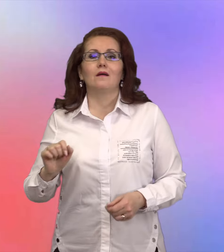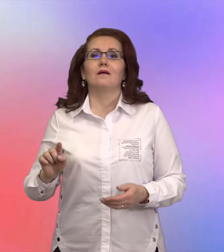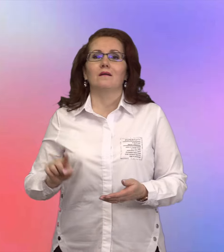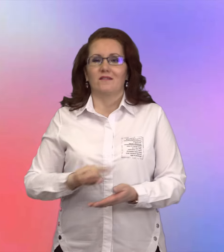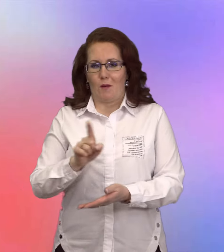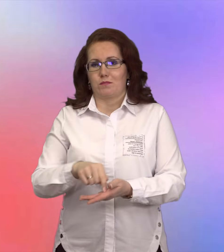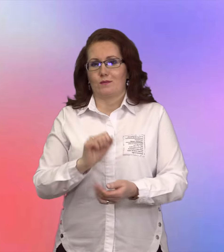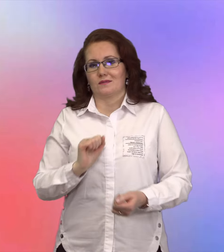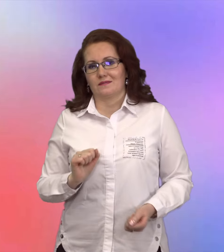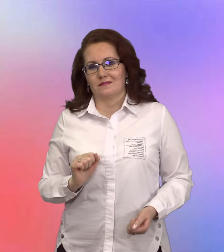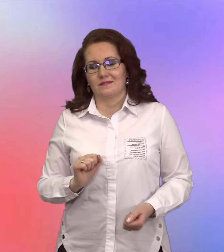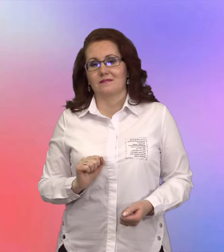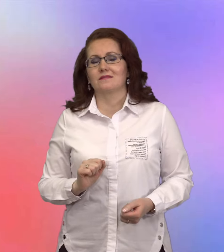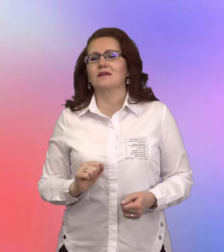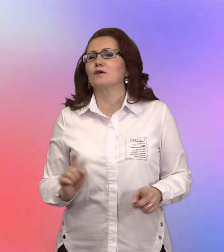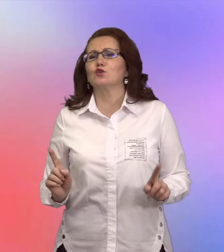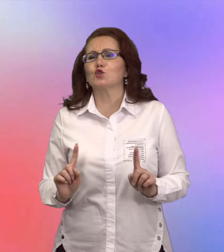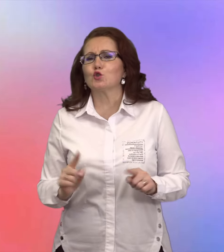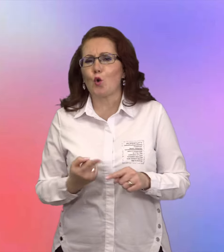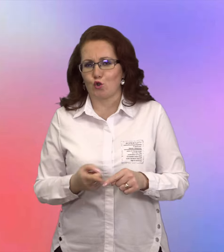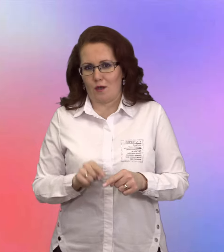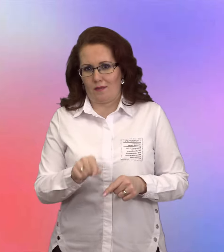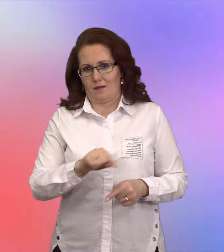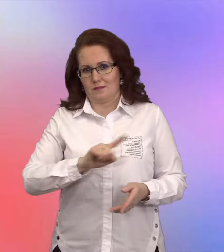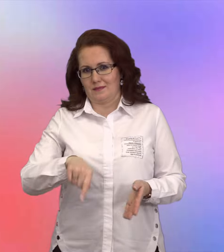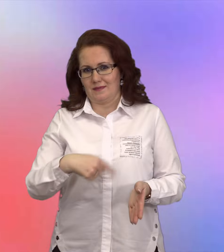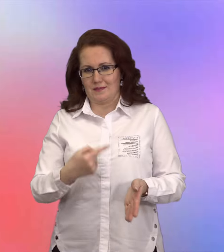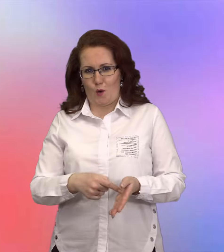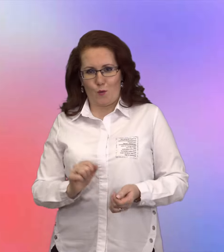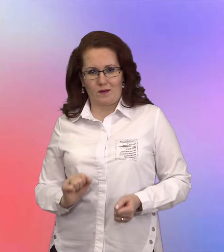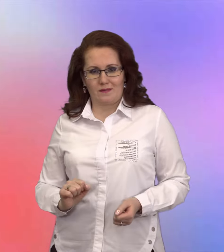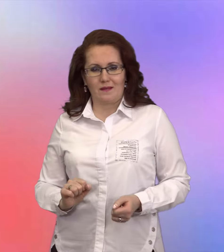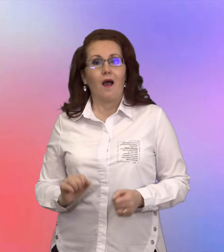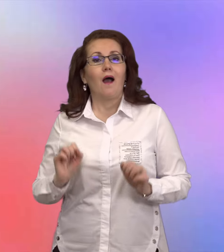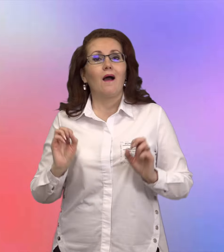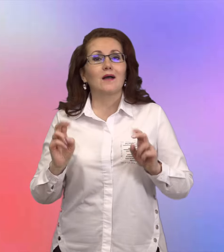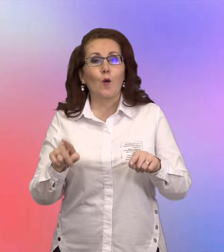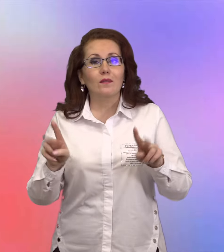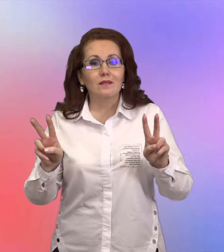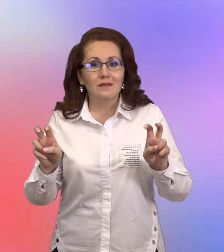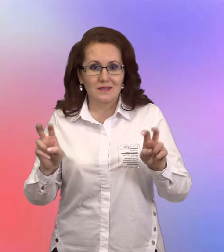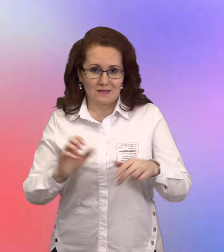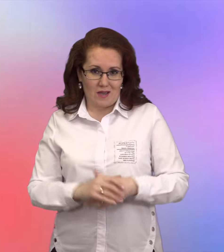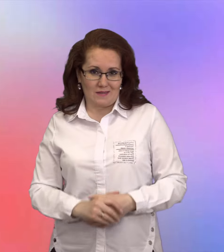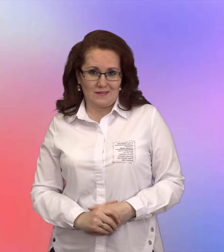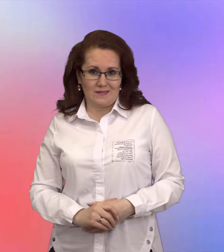Вопрос: что же это за город? Как он называется?